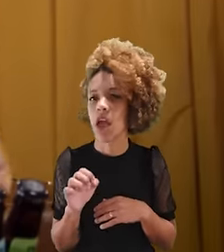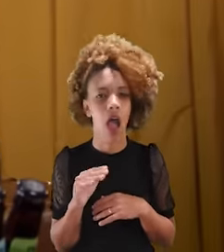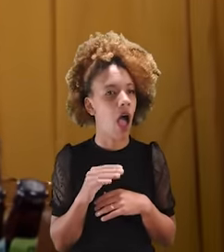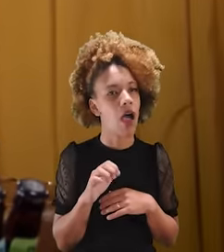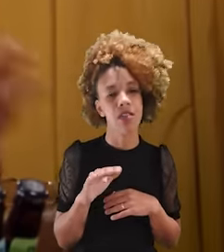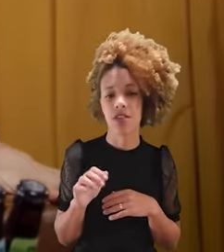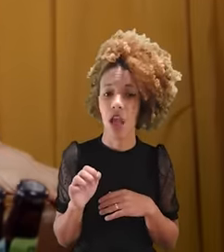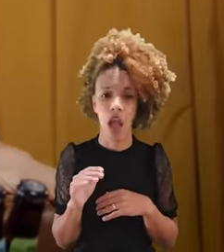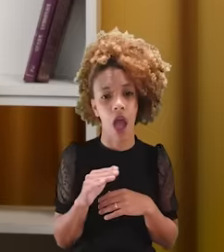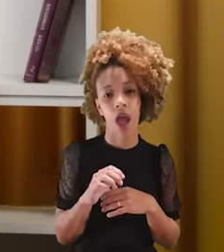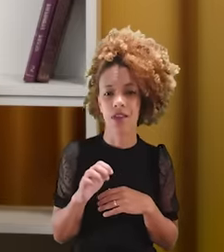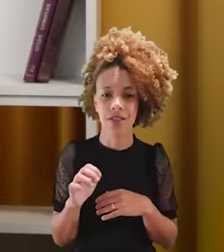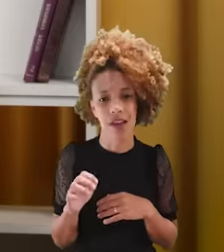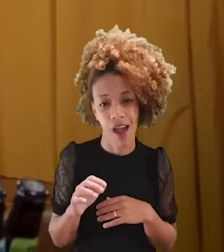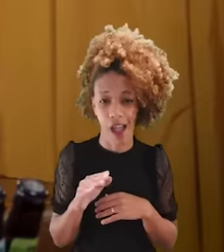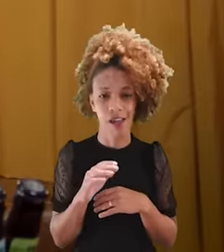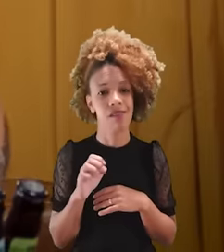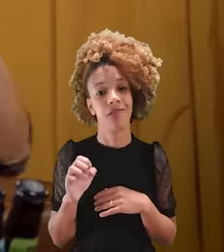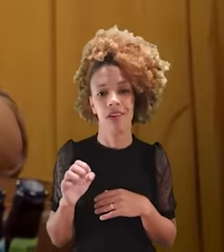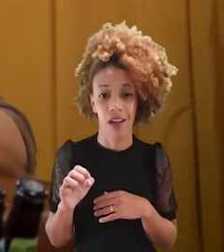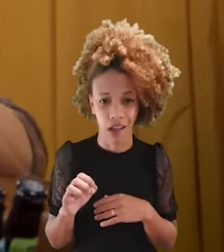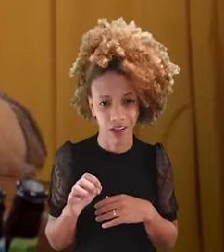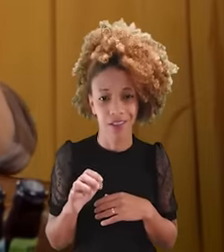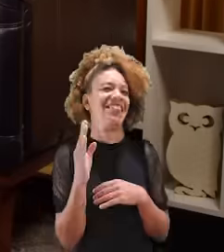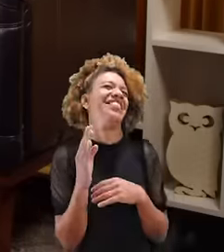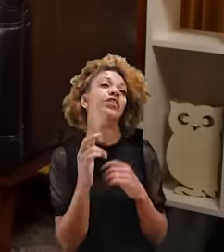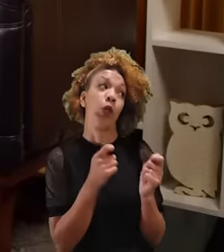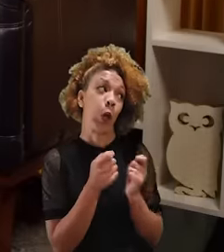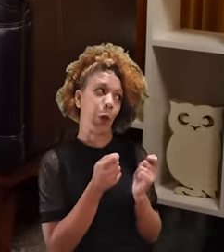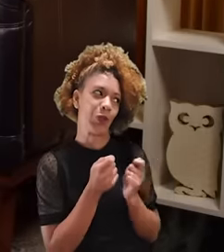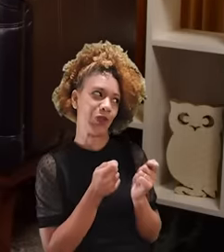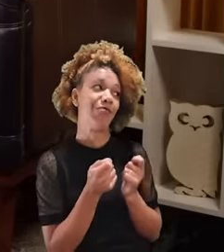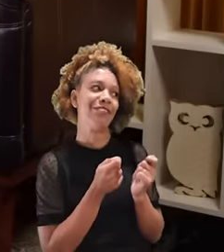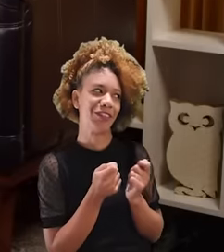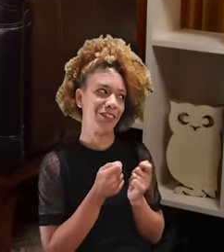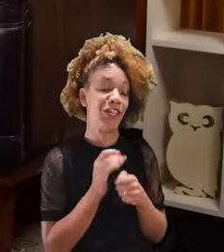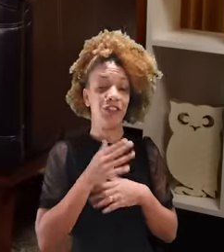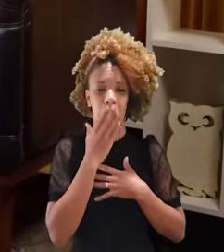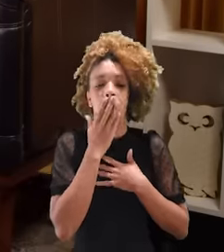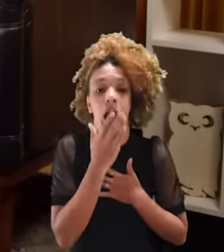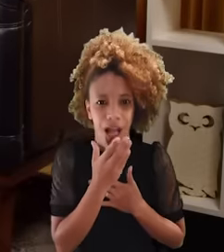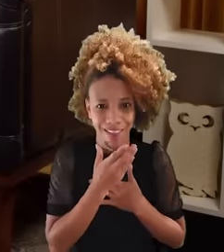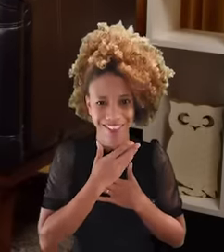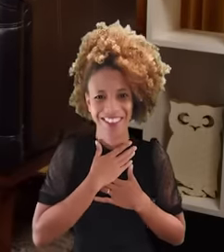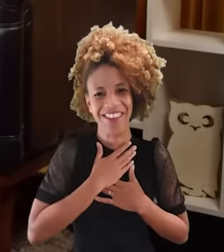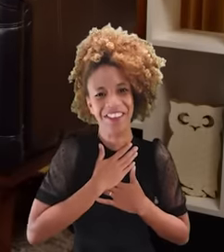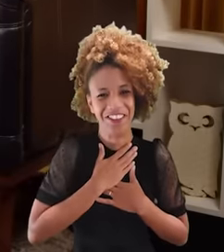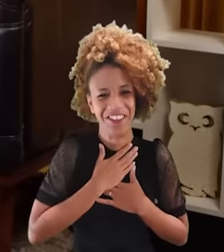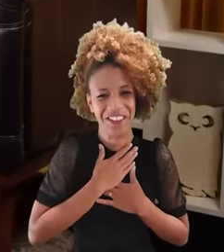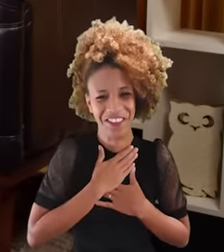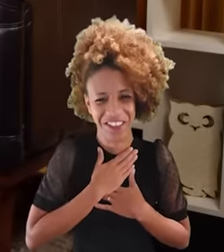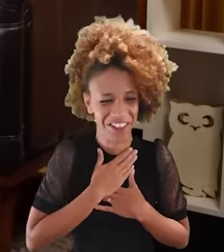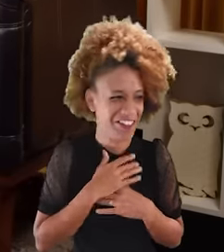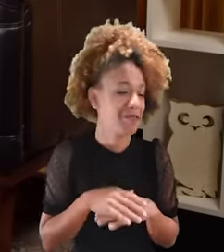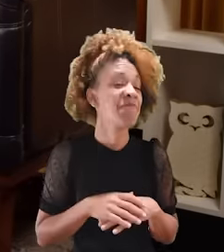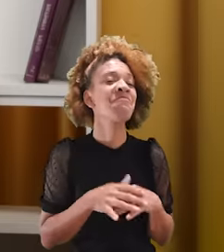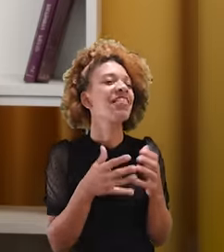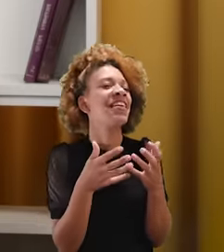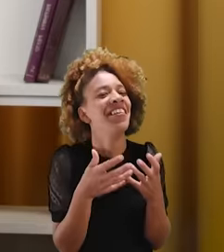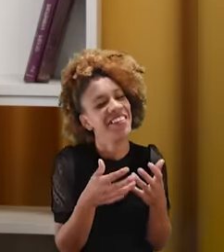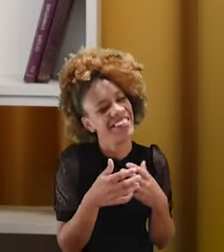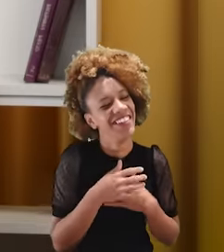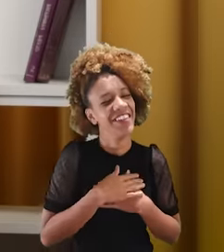eisen quer não pera é segura segura Segura que já arrotou já já eu queria eu fico mal quando